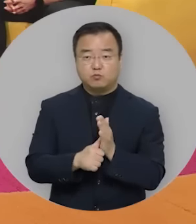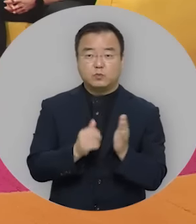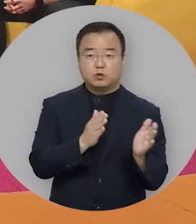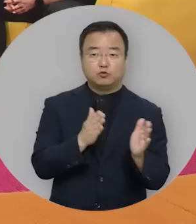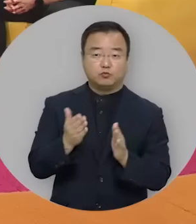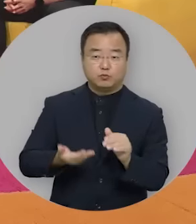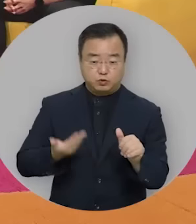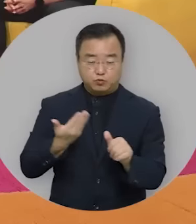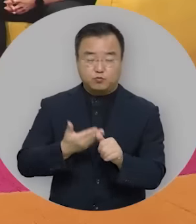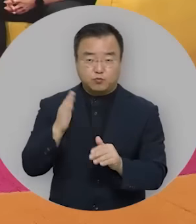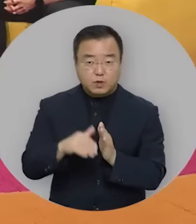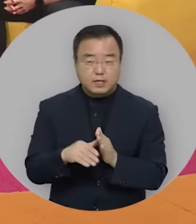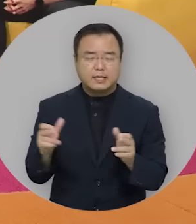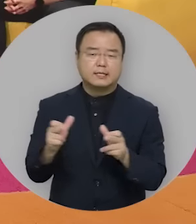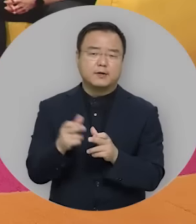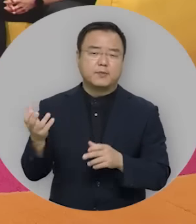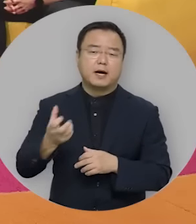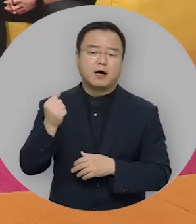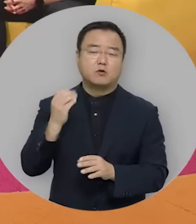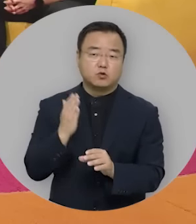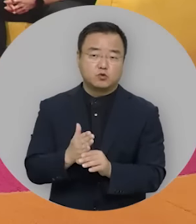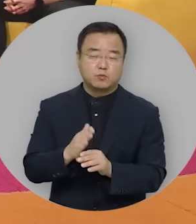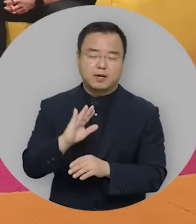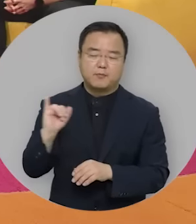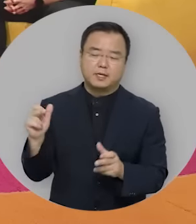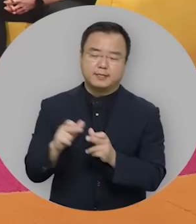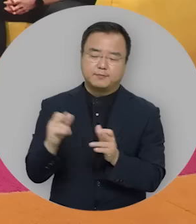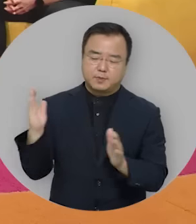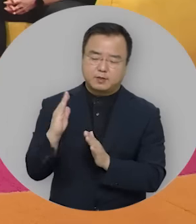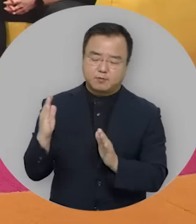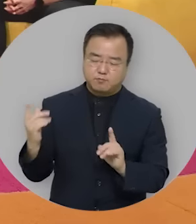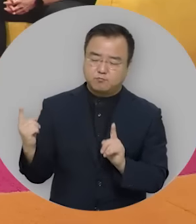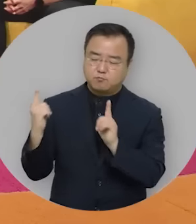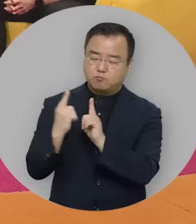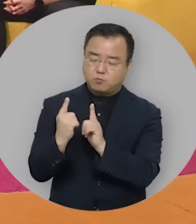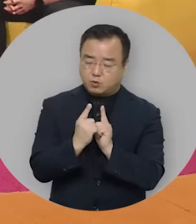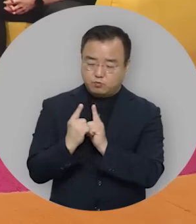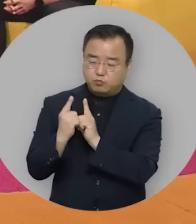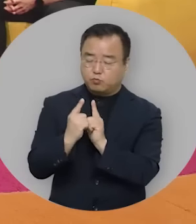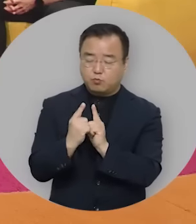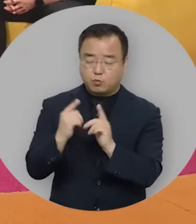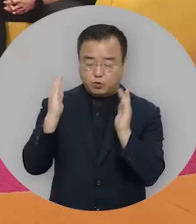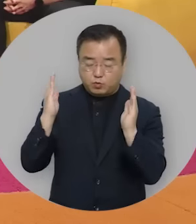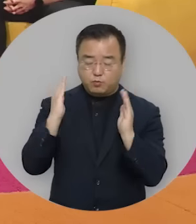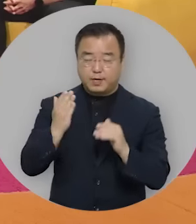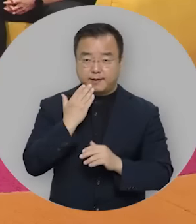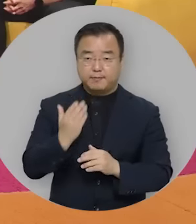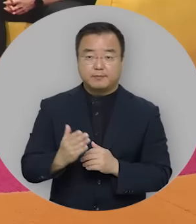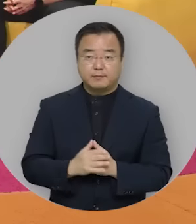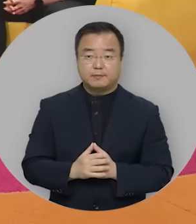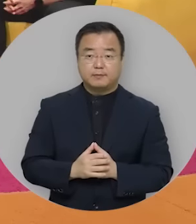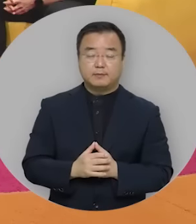우리 아이들이 장애가 있지만 비장애 학생들과 같이 동등하게 수업에 참여할 수 있는 효과가 하나 있고요.